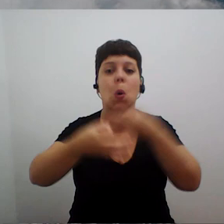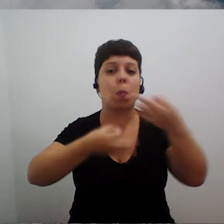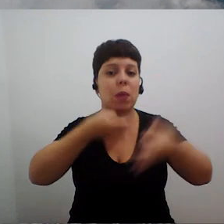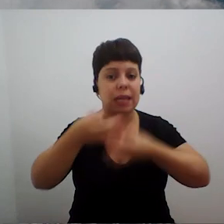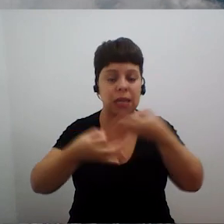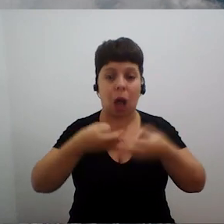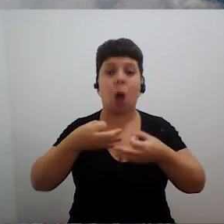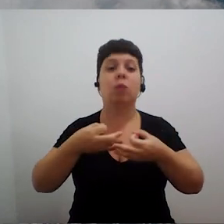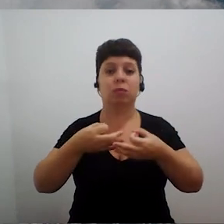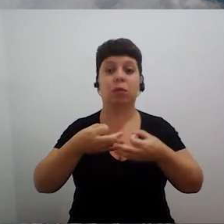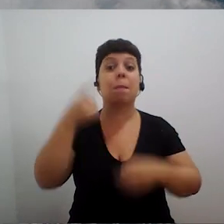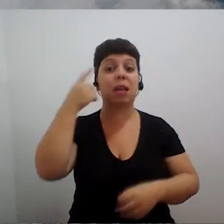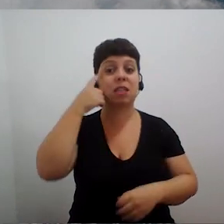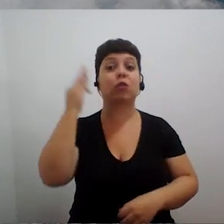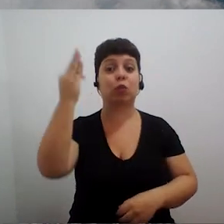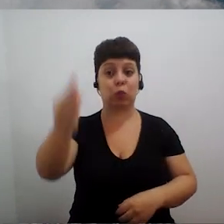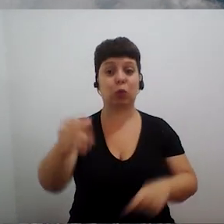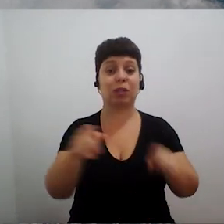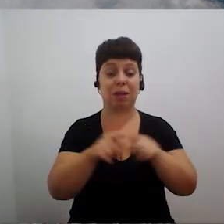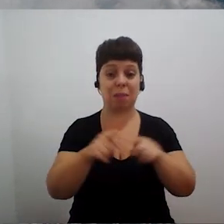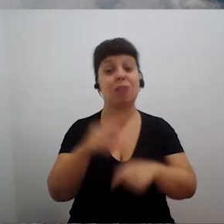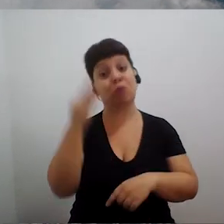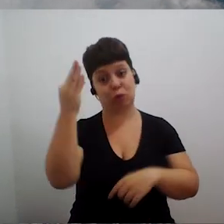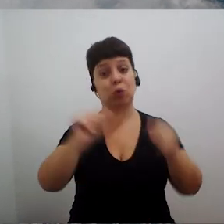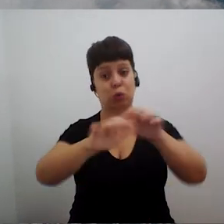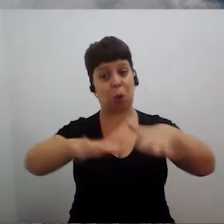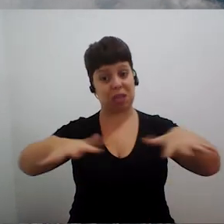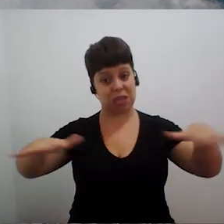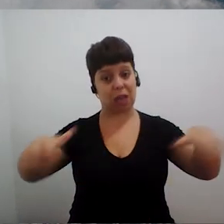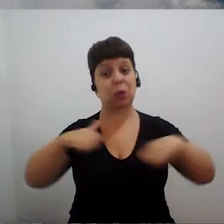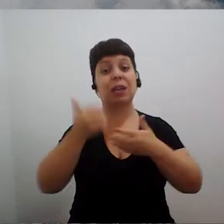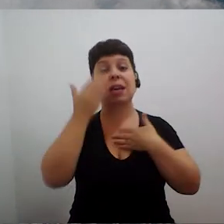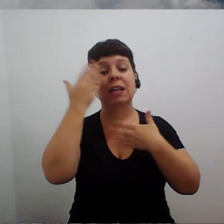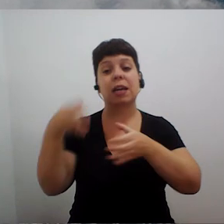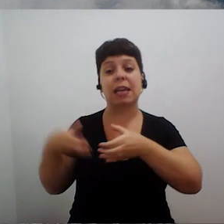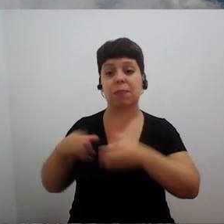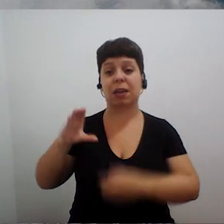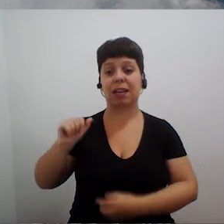e trouxeram importantes mensagens para o futuro e para o futuro do Oceano e agradecer a equipe